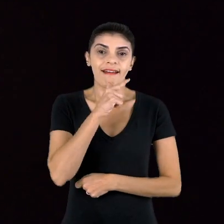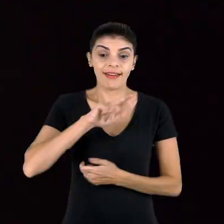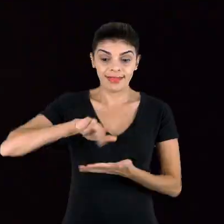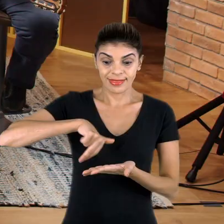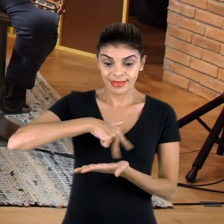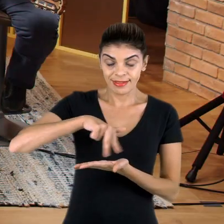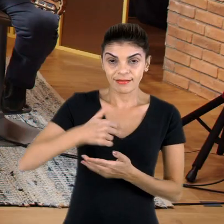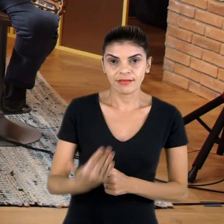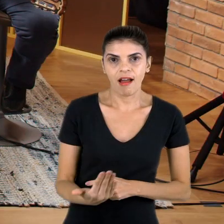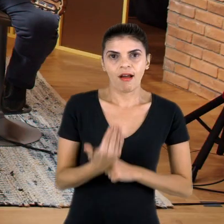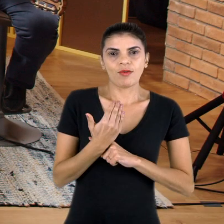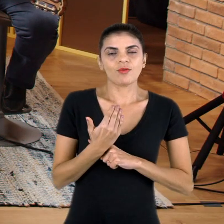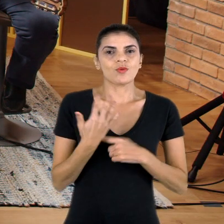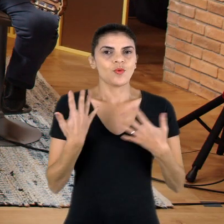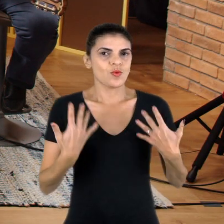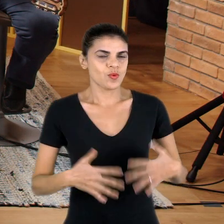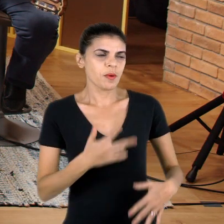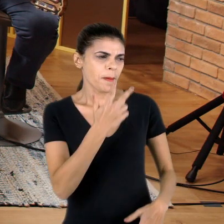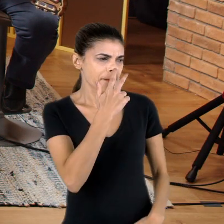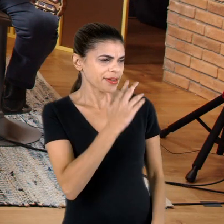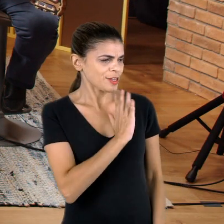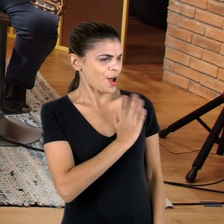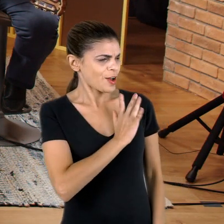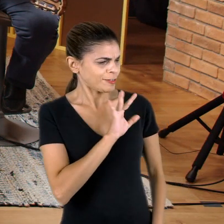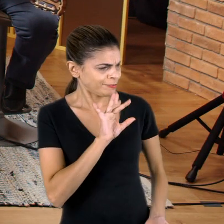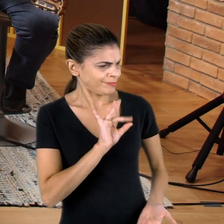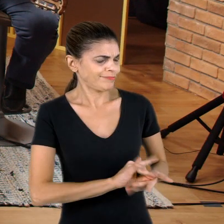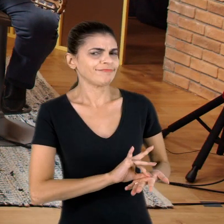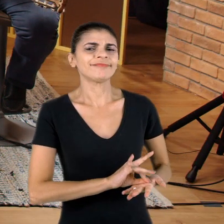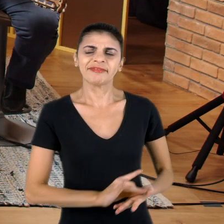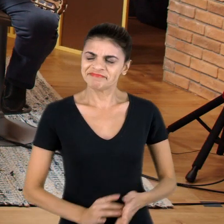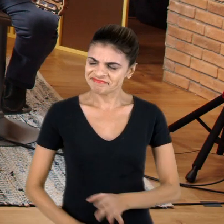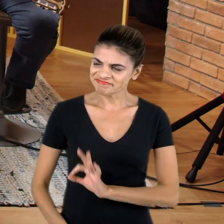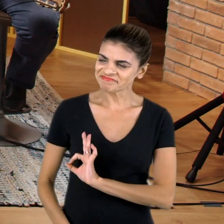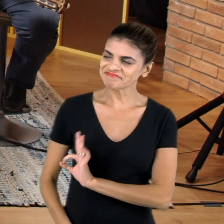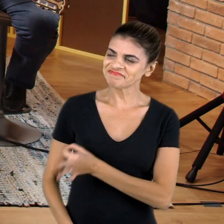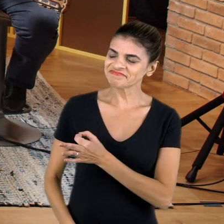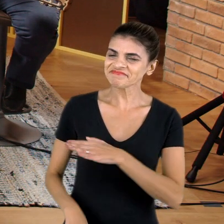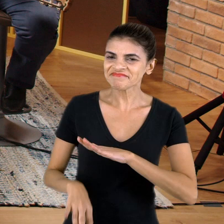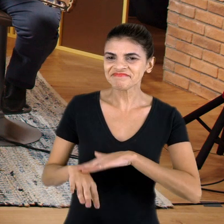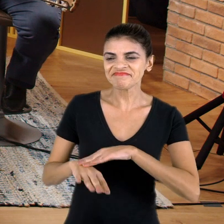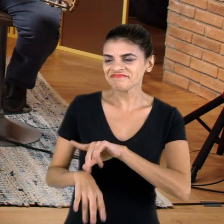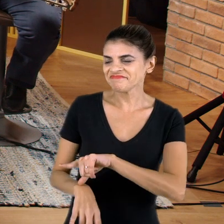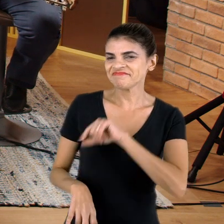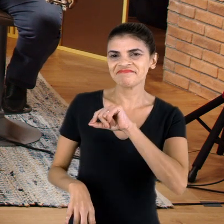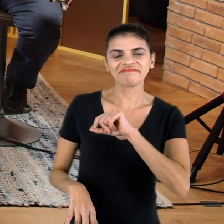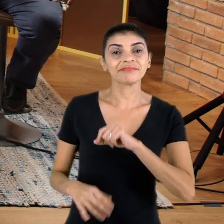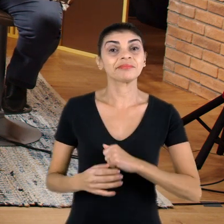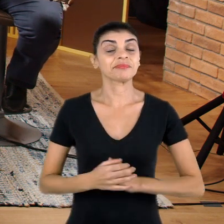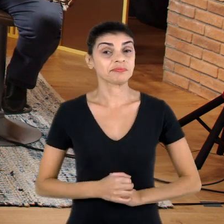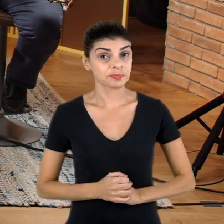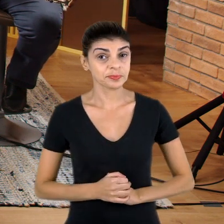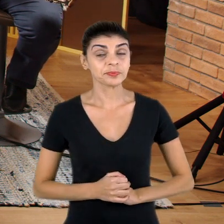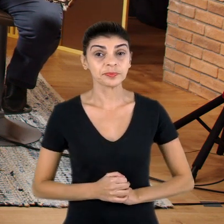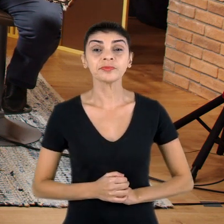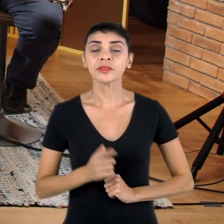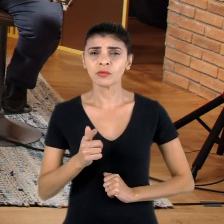É onde o coração fala mais alto, né? Fala! Aí é a escolha, né? Então, ficou. Você tá falando isso, você sabe que tem uma coisa que adoro,